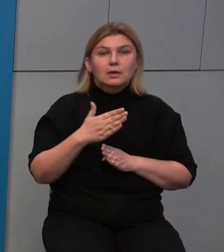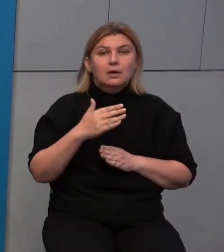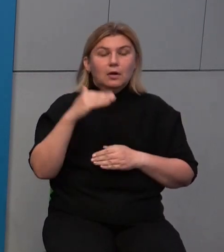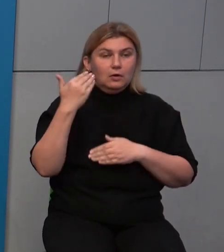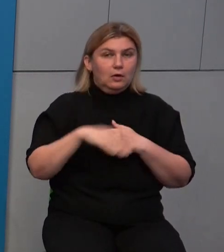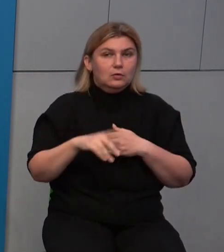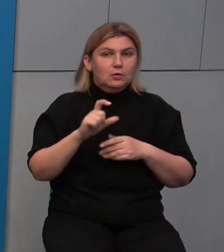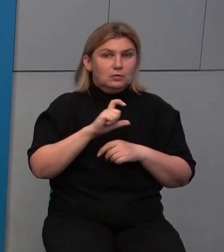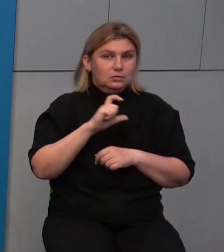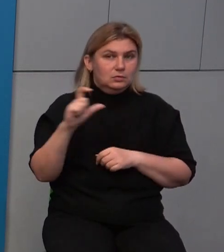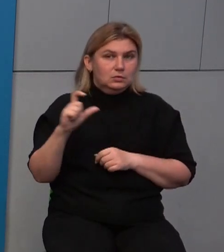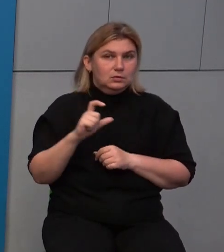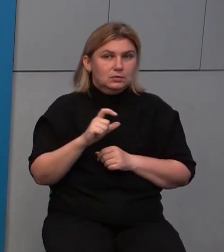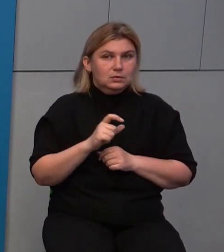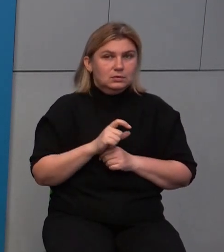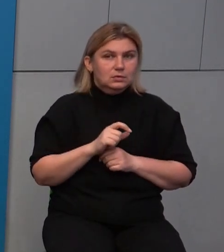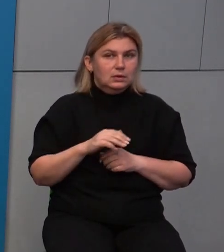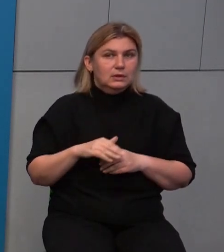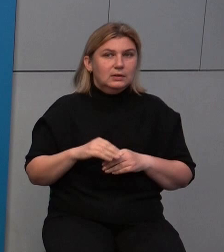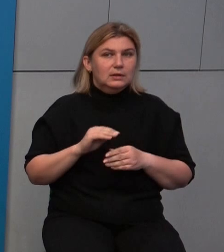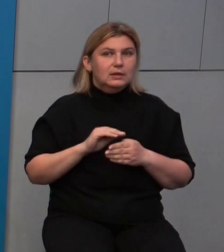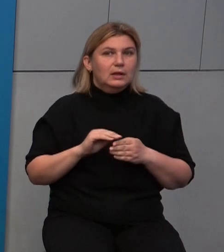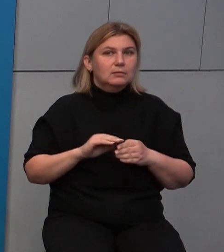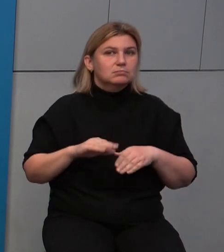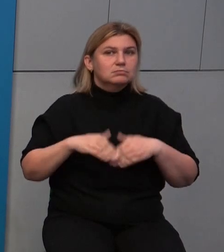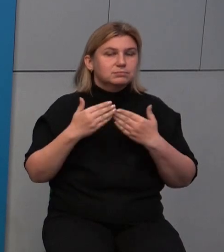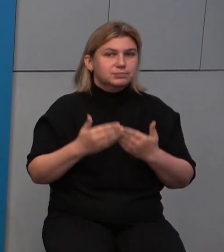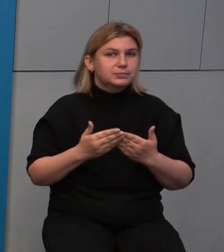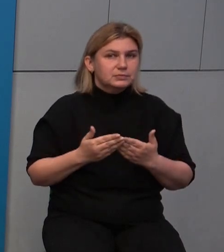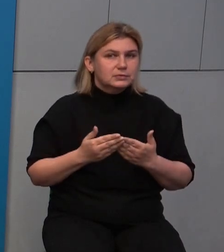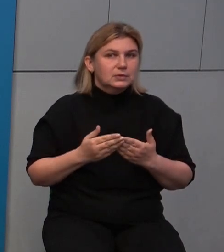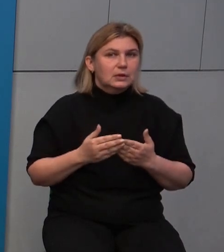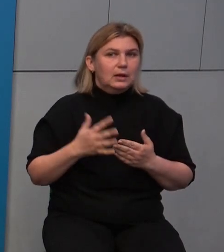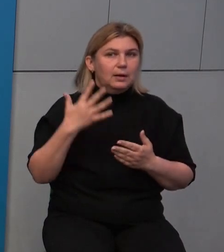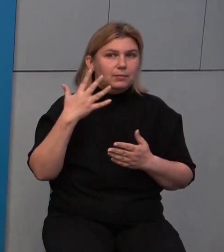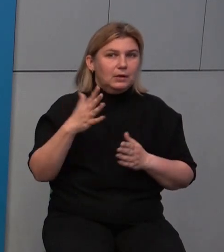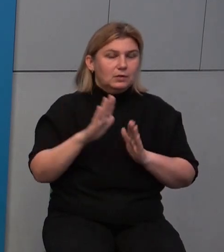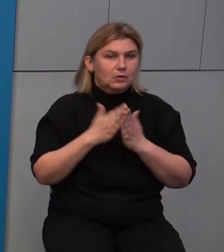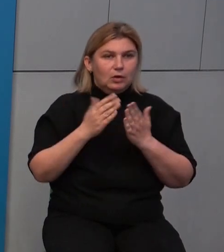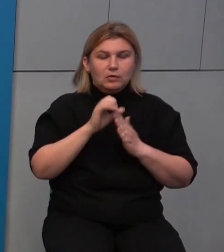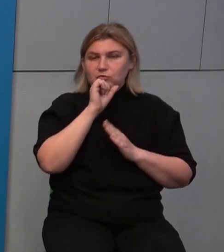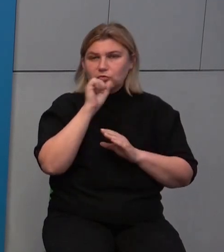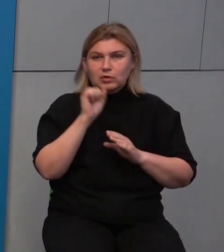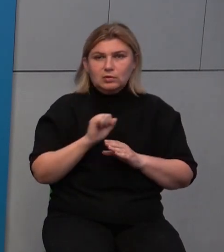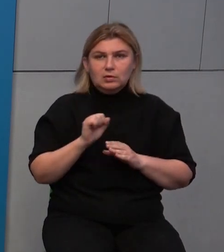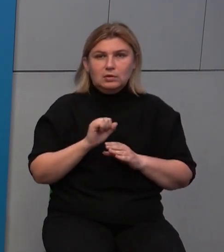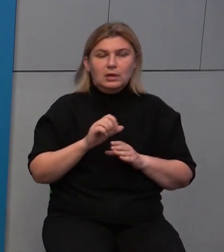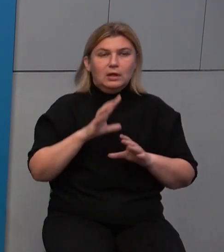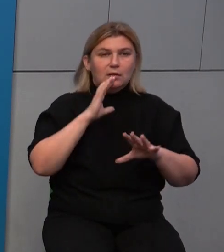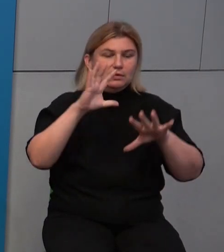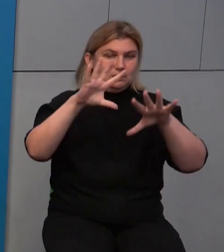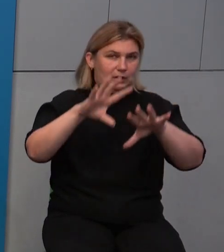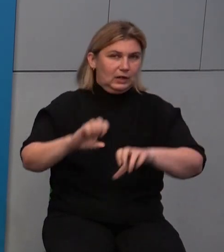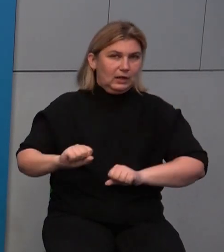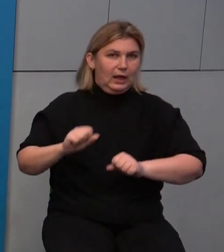nie mógł, nie wydał, napisał chyba już 5 powieści, wszystkie zostały zatrzymane przez cenzurę.